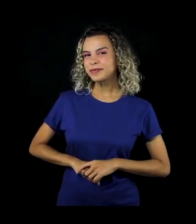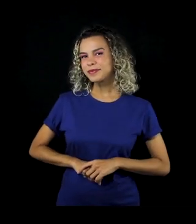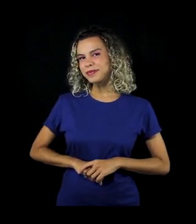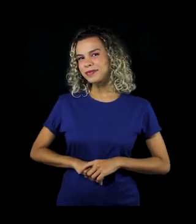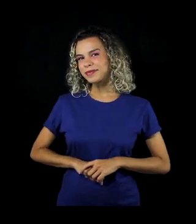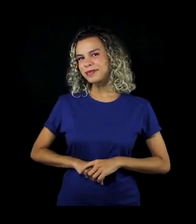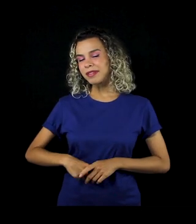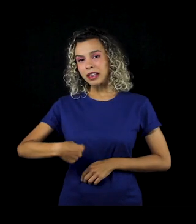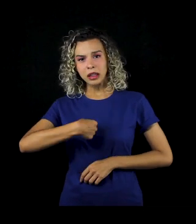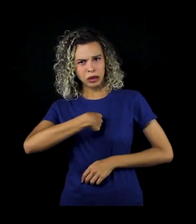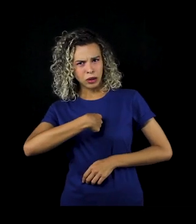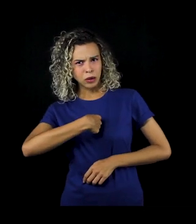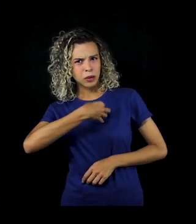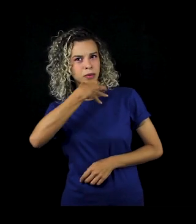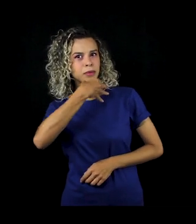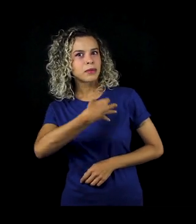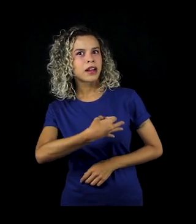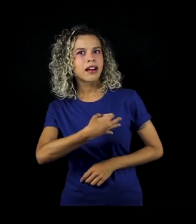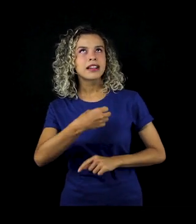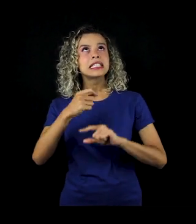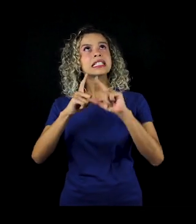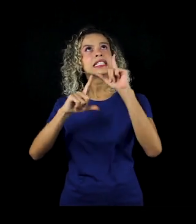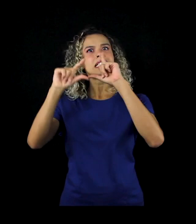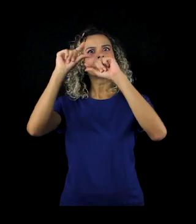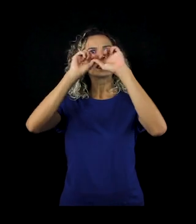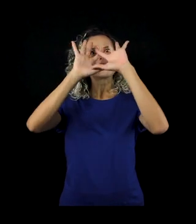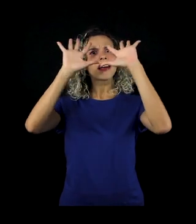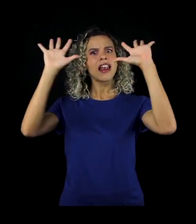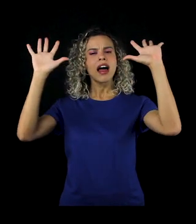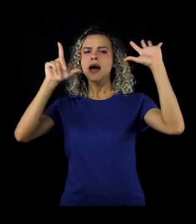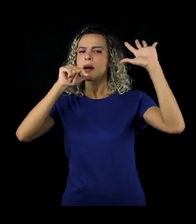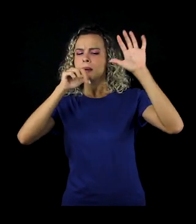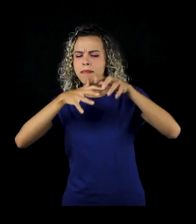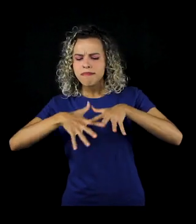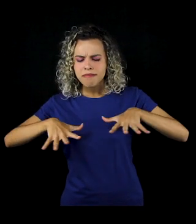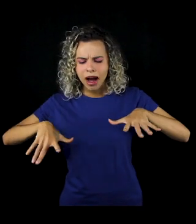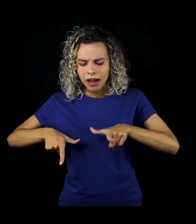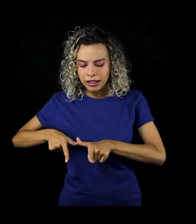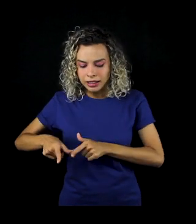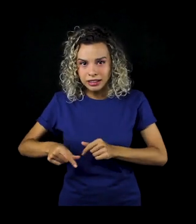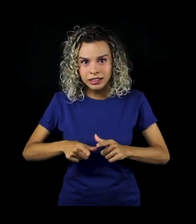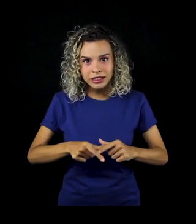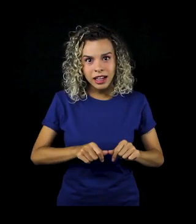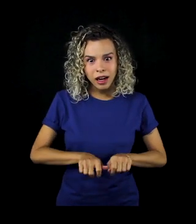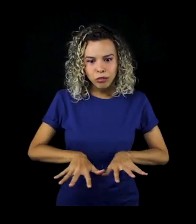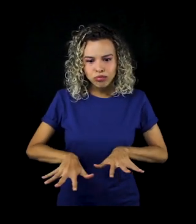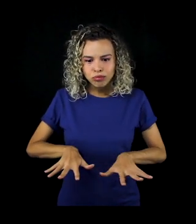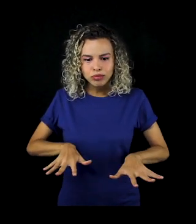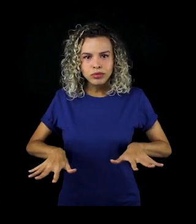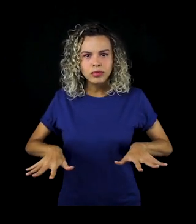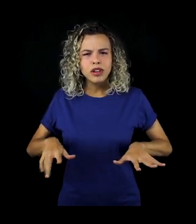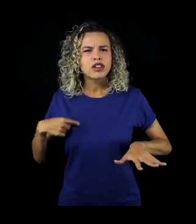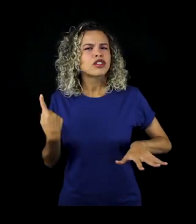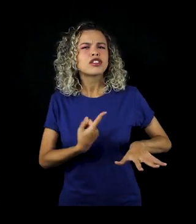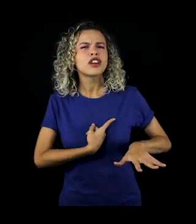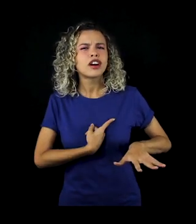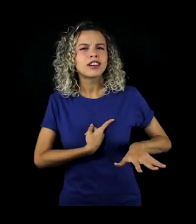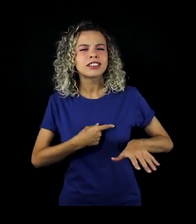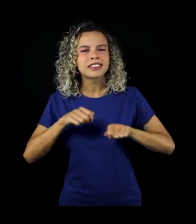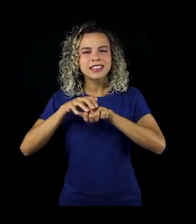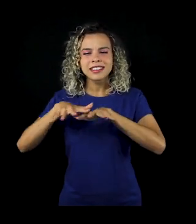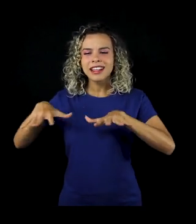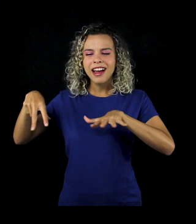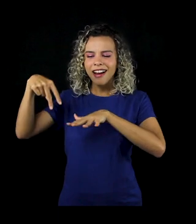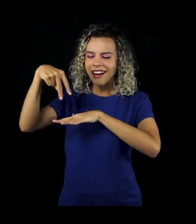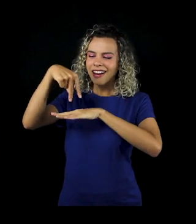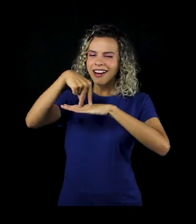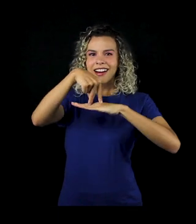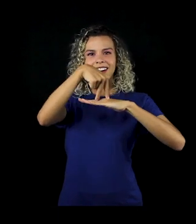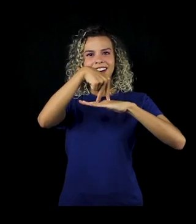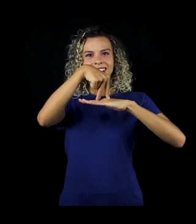Penso que, entre as estrelas do céu e as estrelas do mar, nós somos, cada um, uma estrela na Terra.